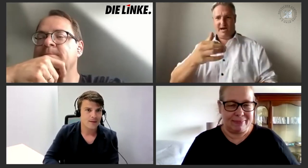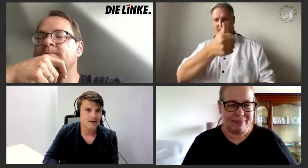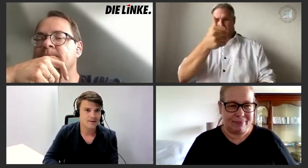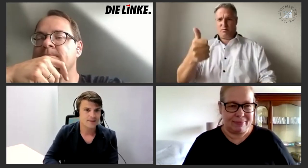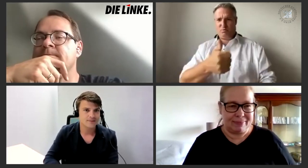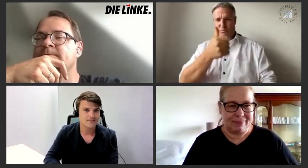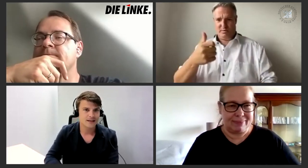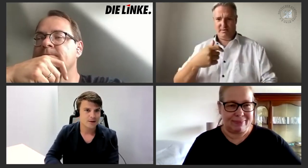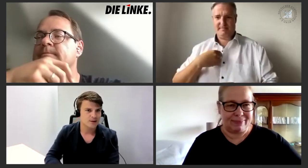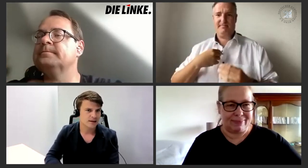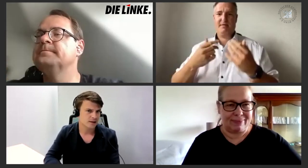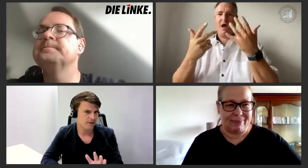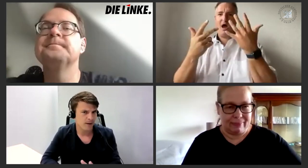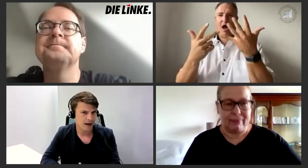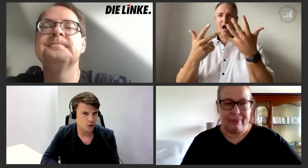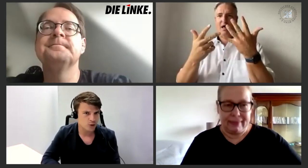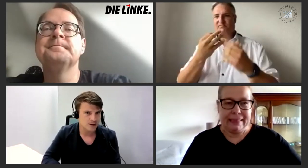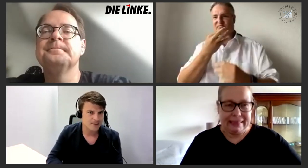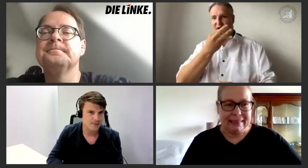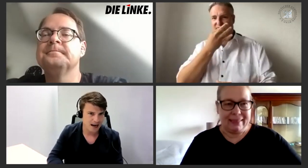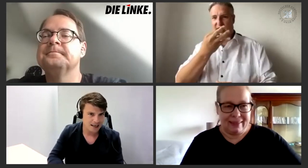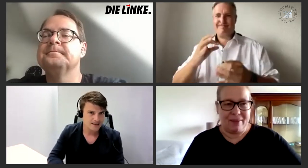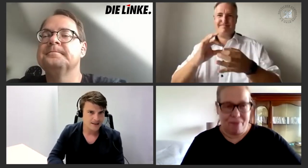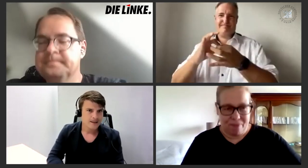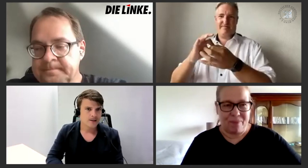dass Sie sich Zeit genommen haben, Herr Pellmann, hier dabei zu sein. Ich glaube wir haben eine Stunde